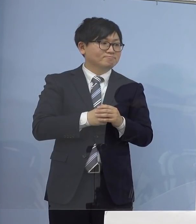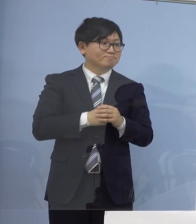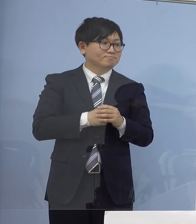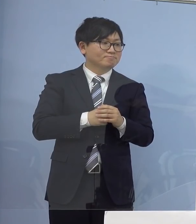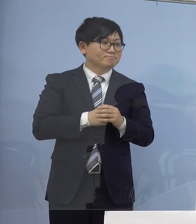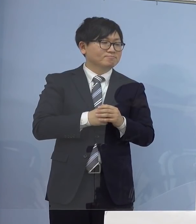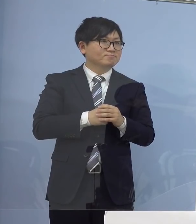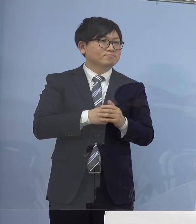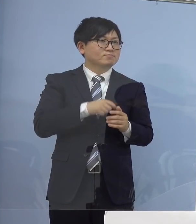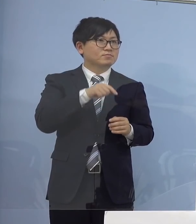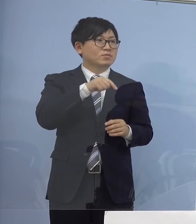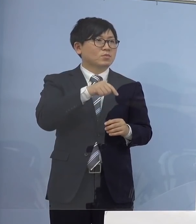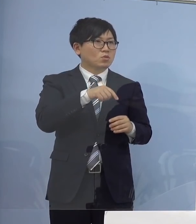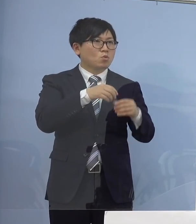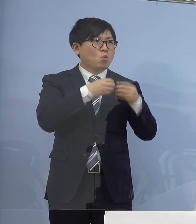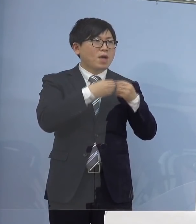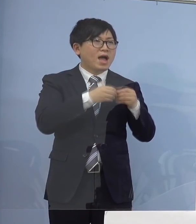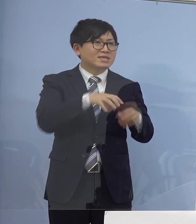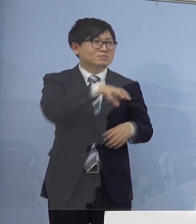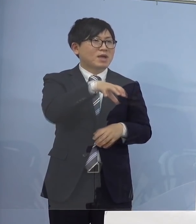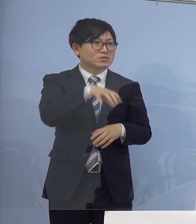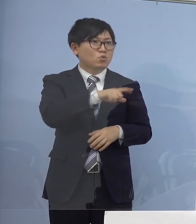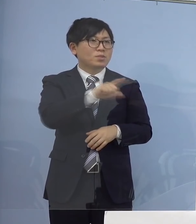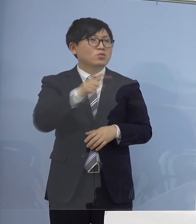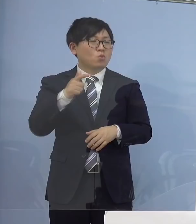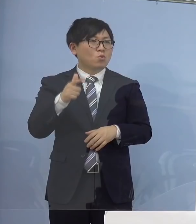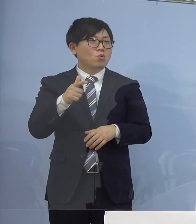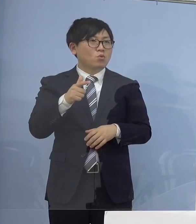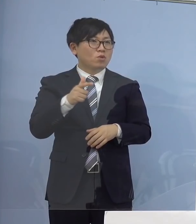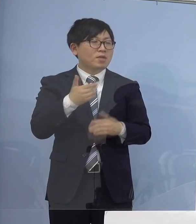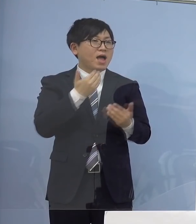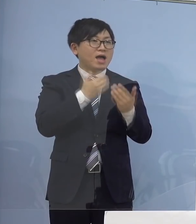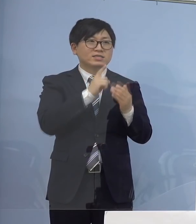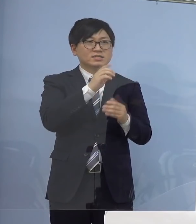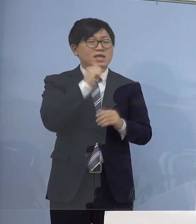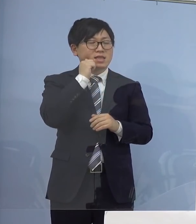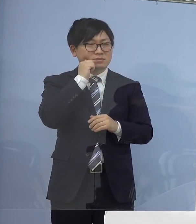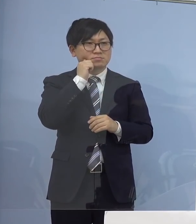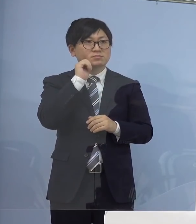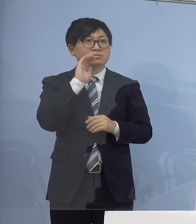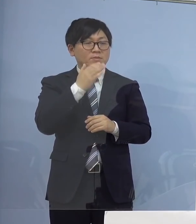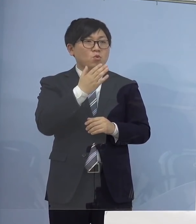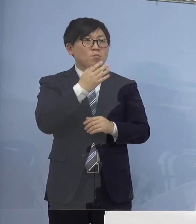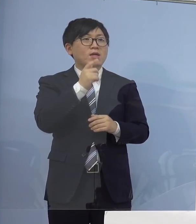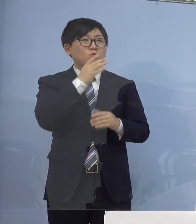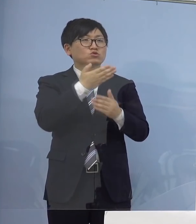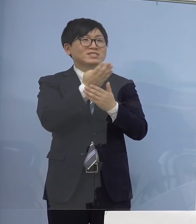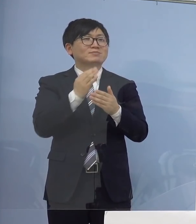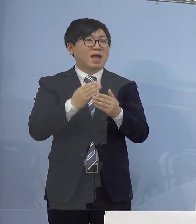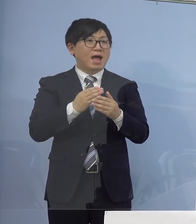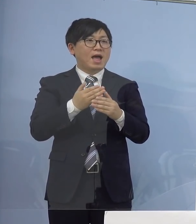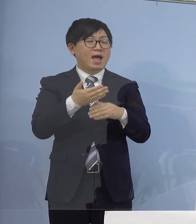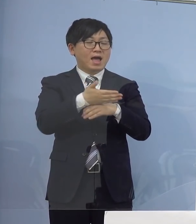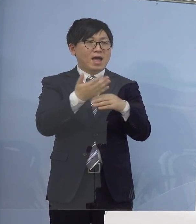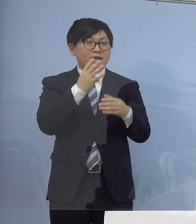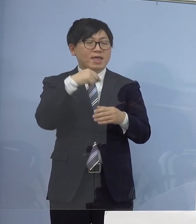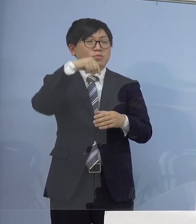（保健福祉部長） 詳細は差し控えますが県内の小学校であることは確かです